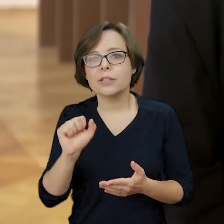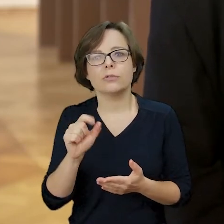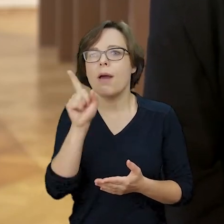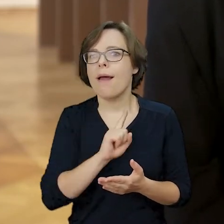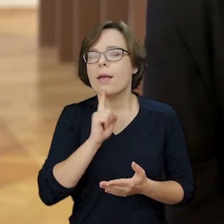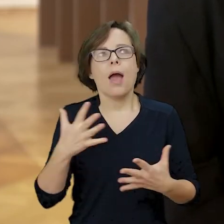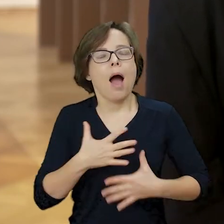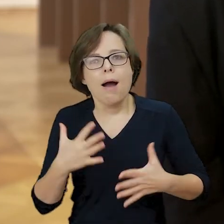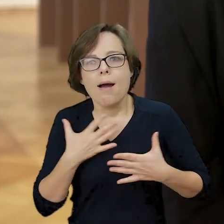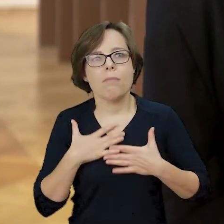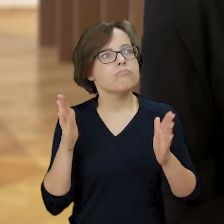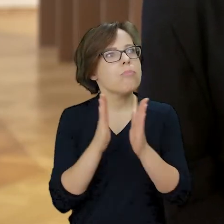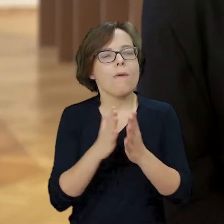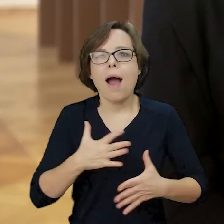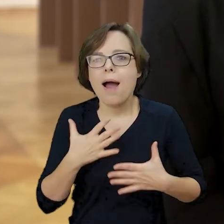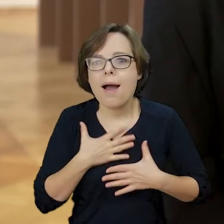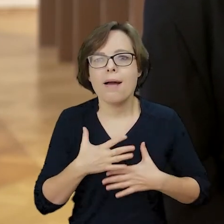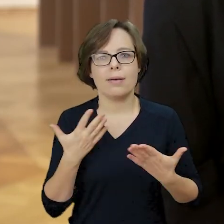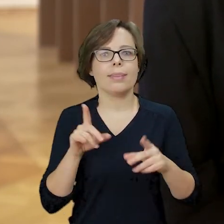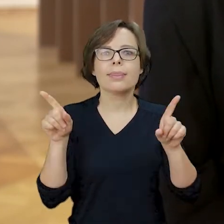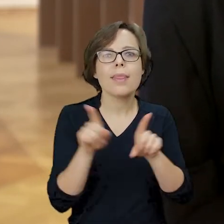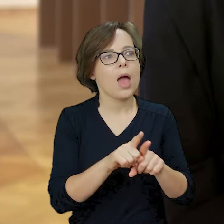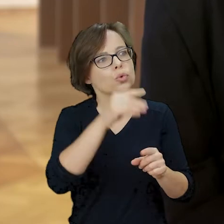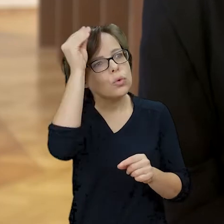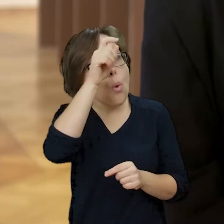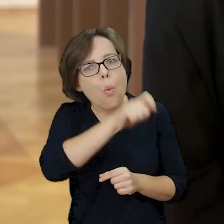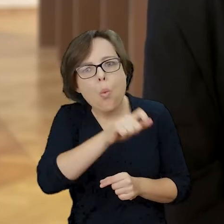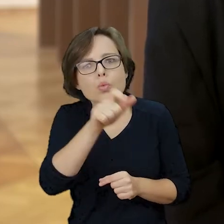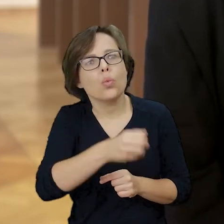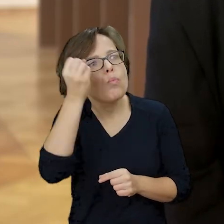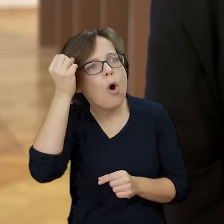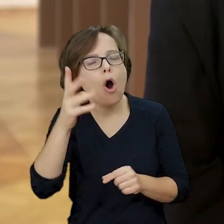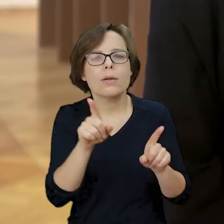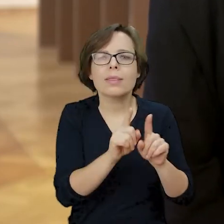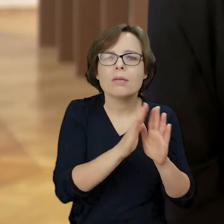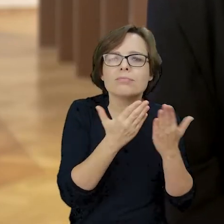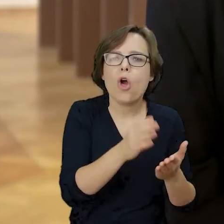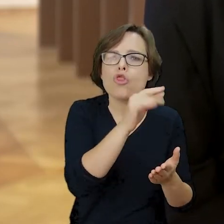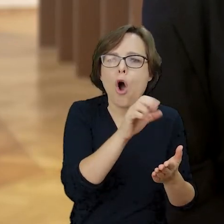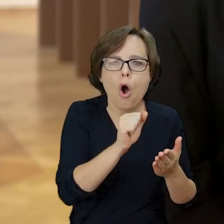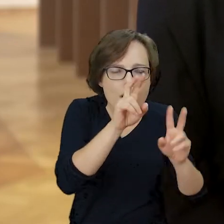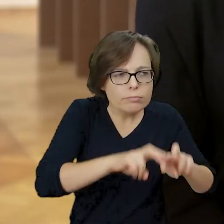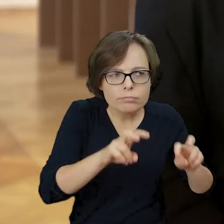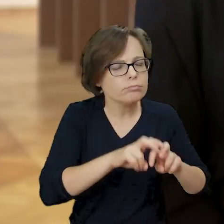ta ekstaza w modlitwie, lekceważenie uczonych i studiowania Tory, a także hałaśliwe odmawianie modlitw,